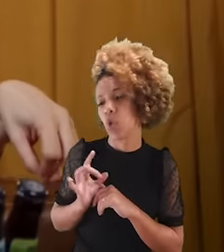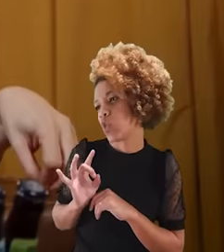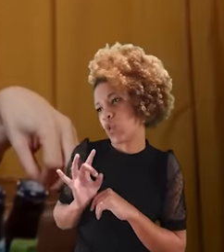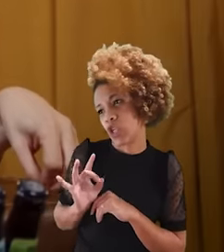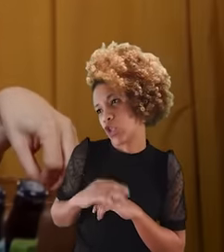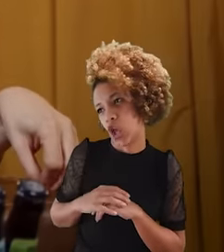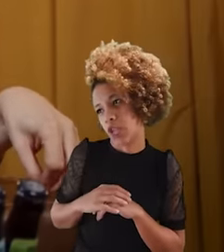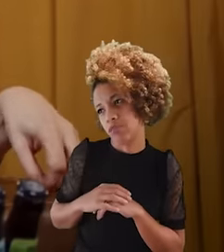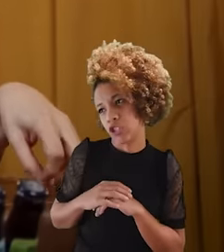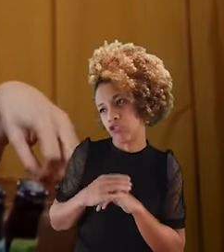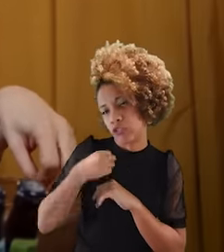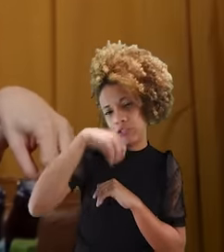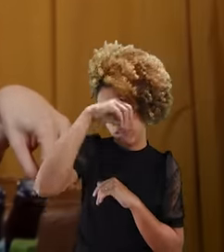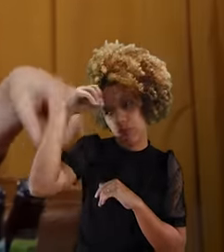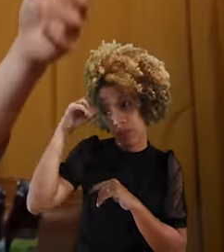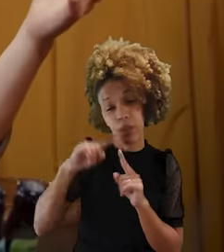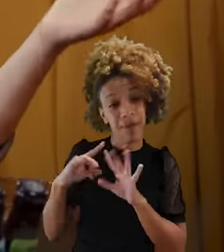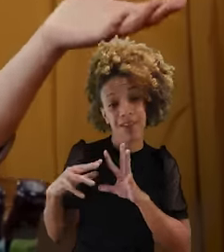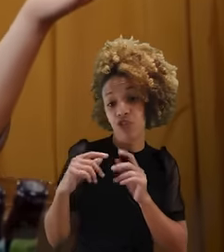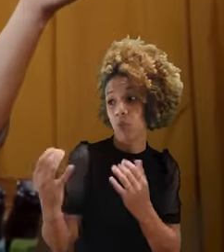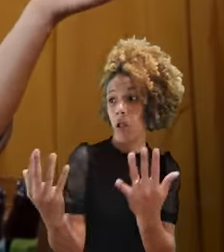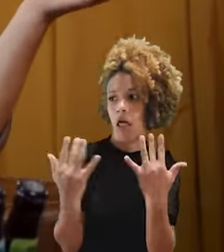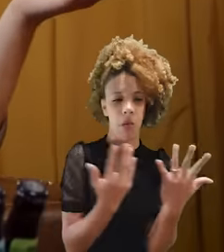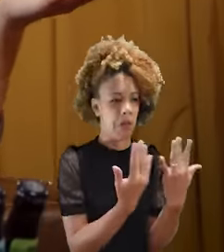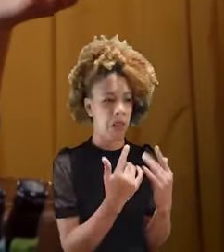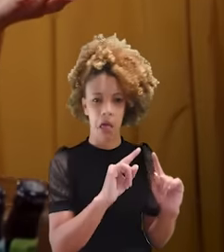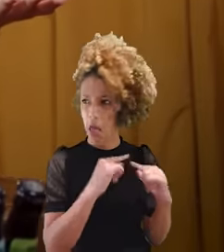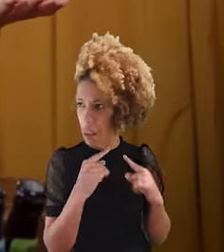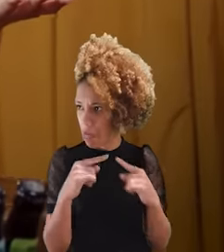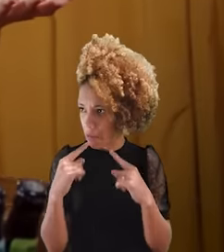do Meio artístico ele vem de todo mundo tanto que eu te falei que os comentários no meu Instagram